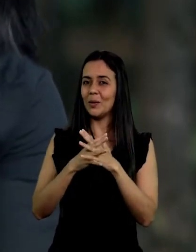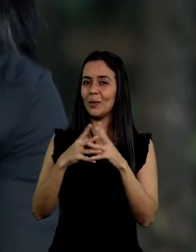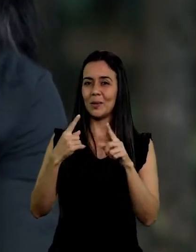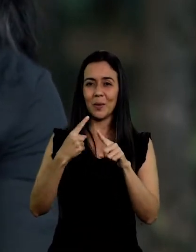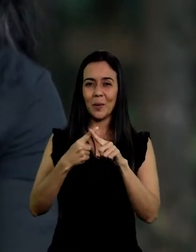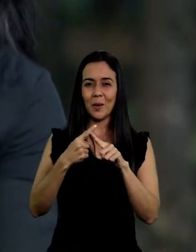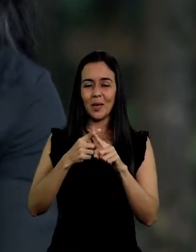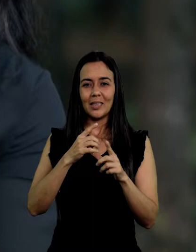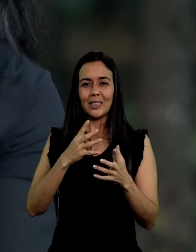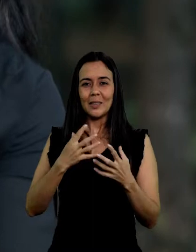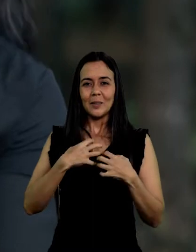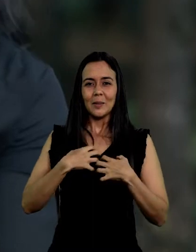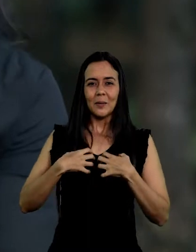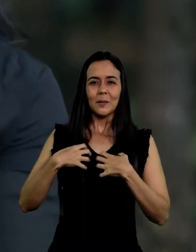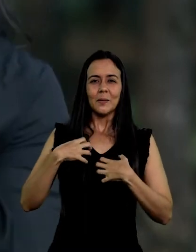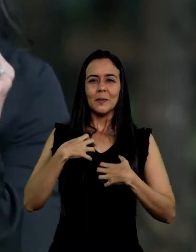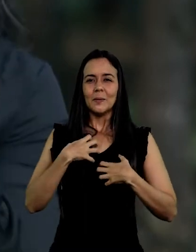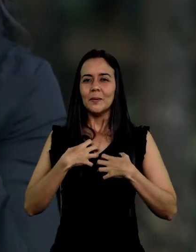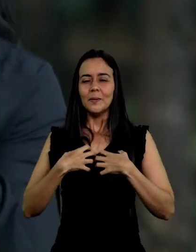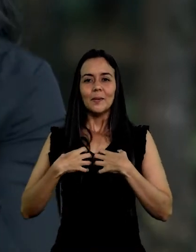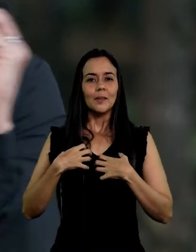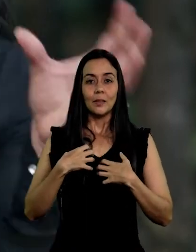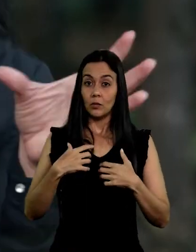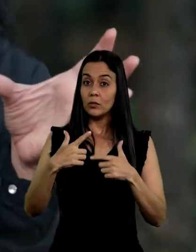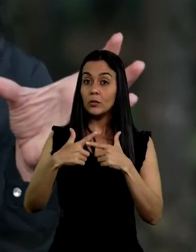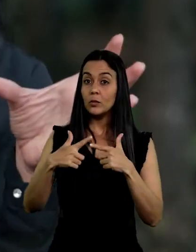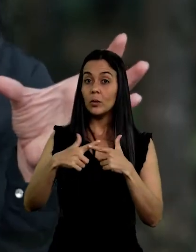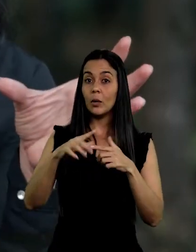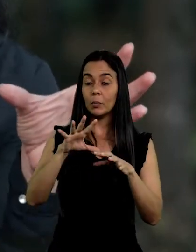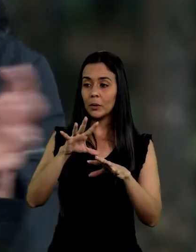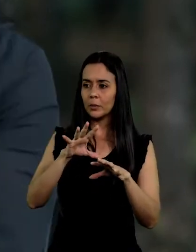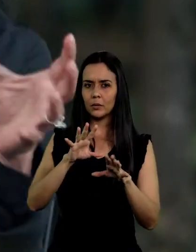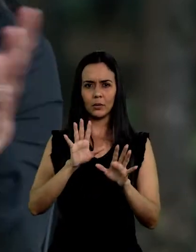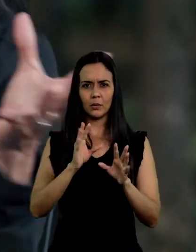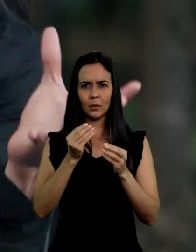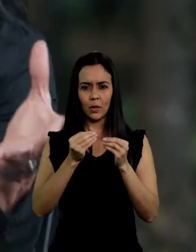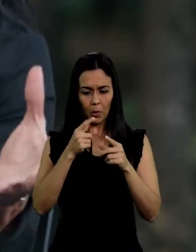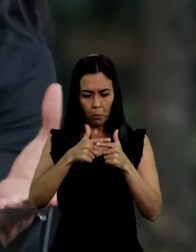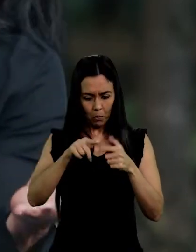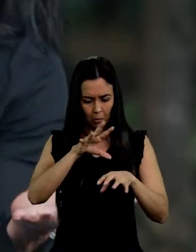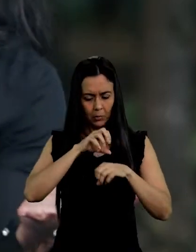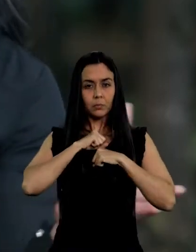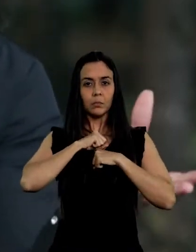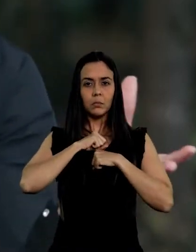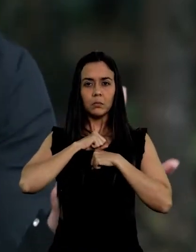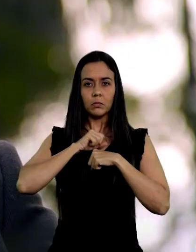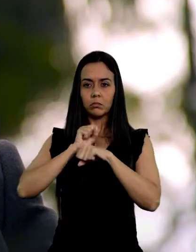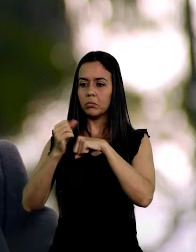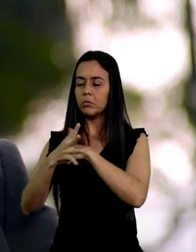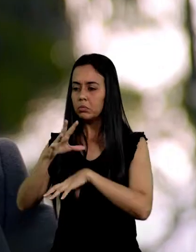a exposição pra detecção de riscos, que muitas vezes não estão acontecendo.